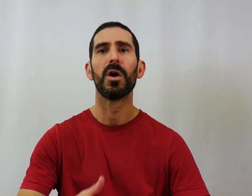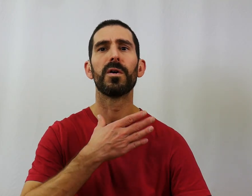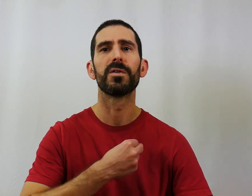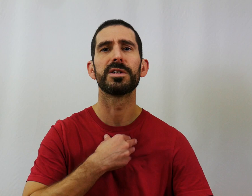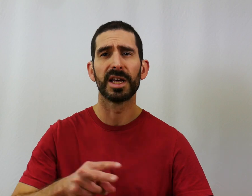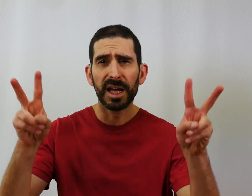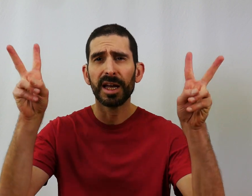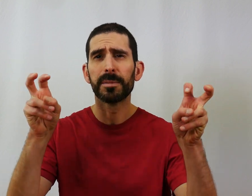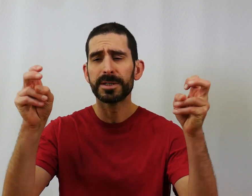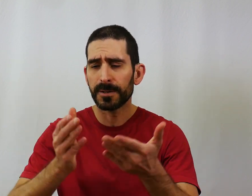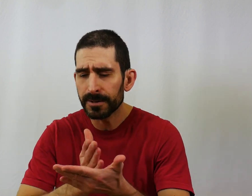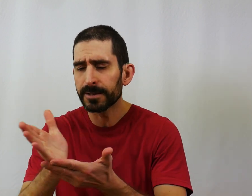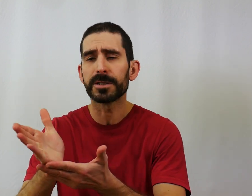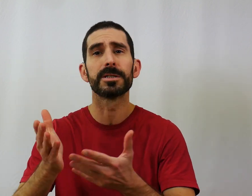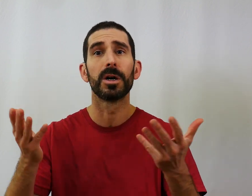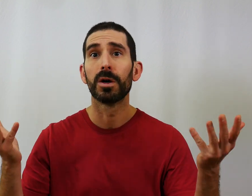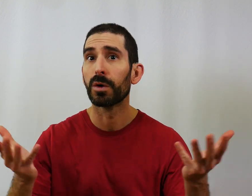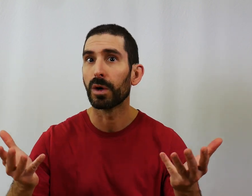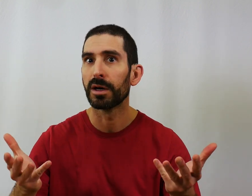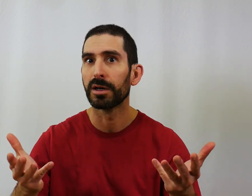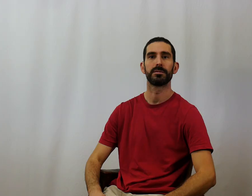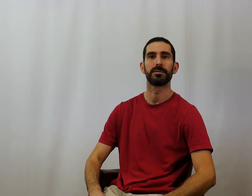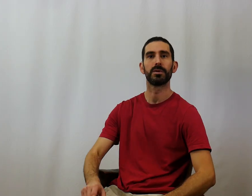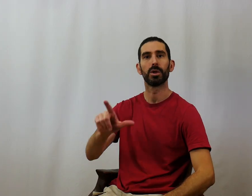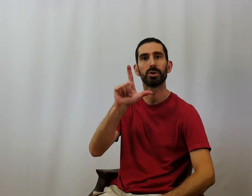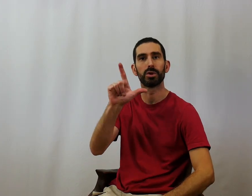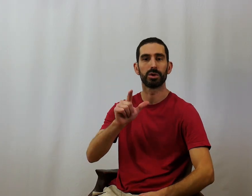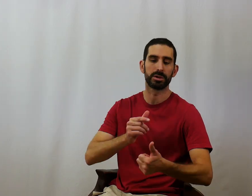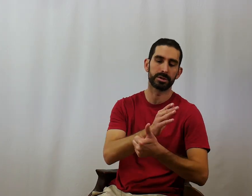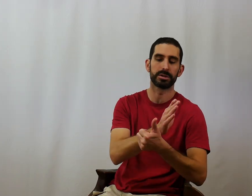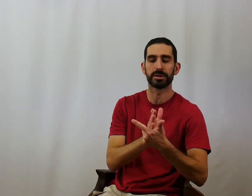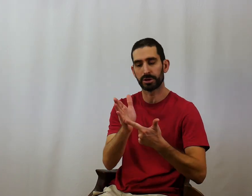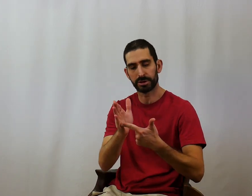Que veut dire cette expression ? ll y a deux sens.